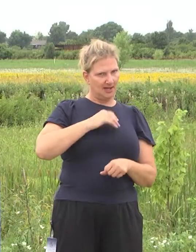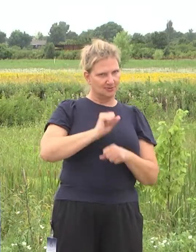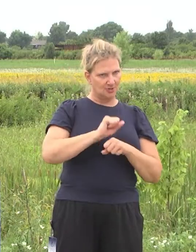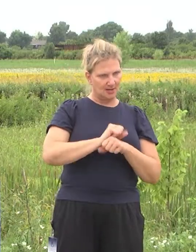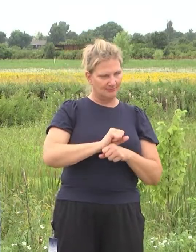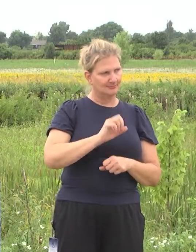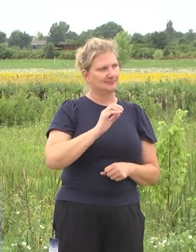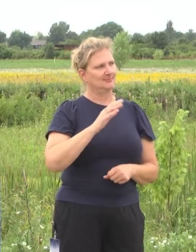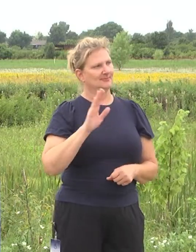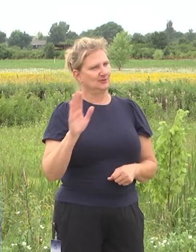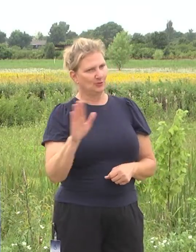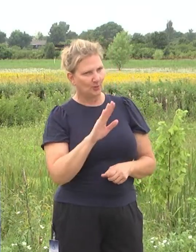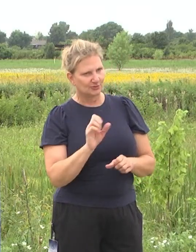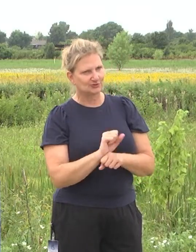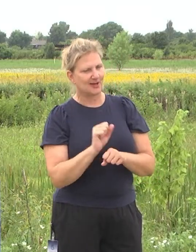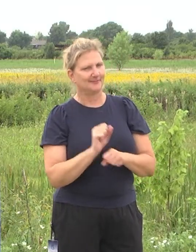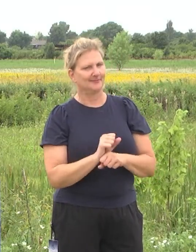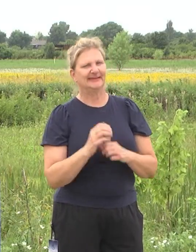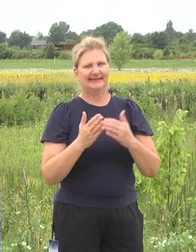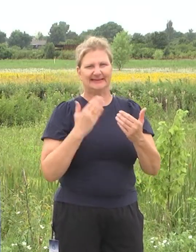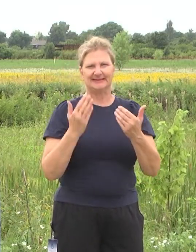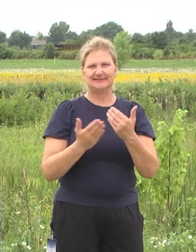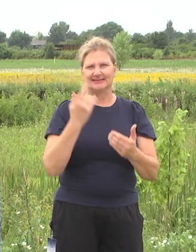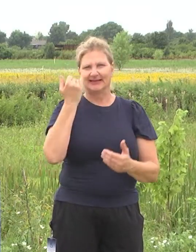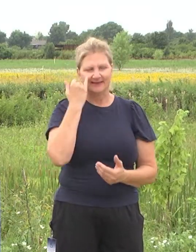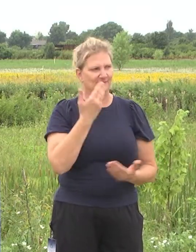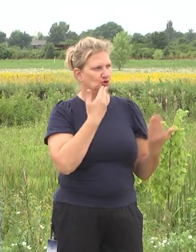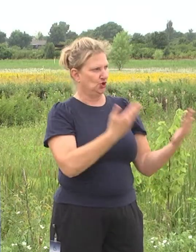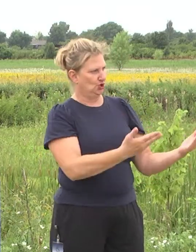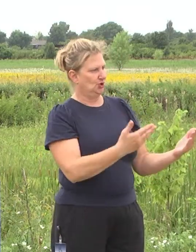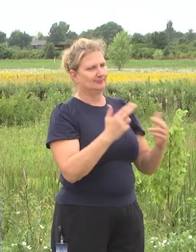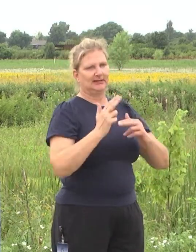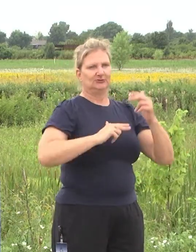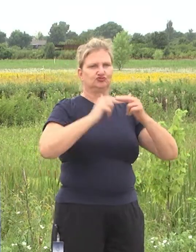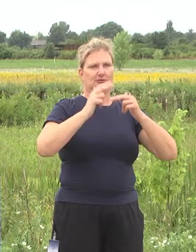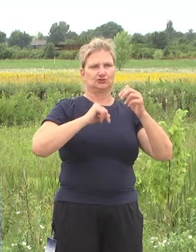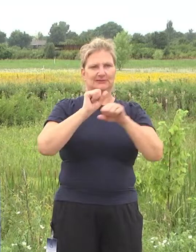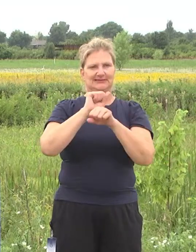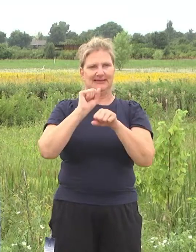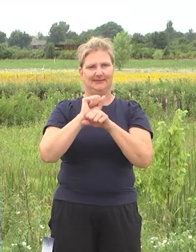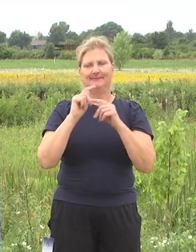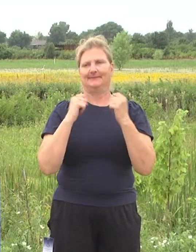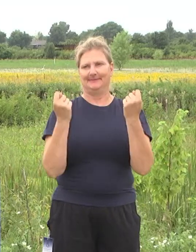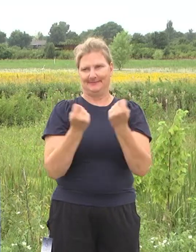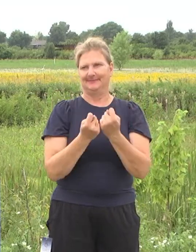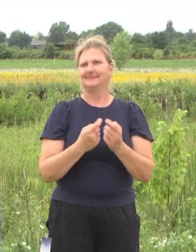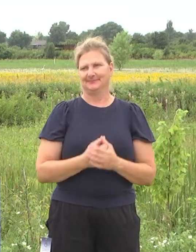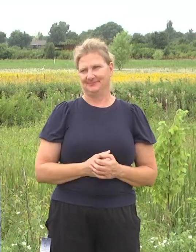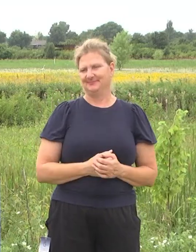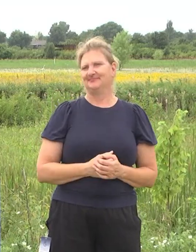equipo de construcción trabajando en el proyecto, que comenzó con las fases uno y dos, y